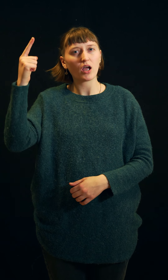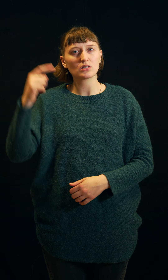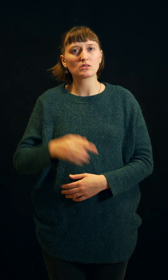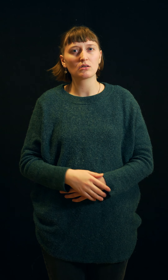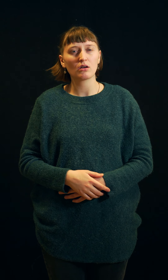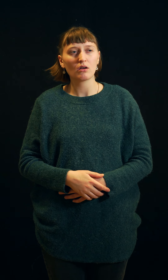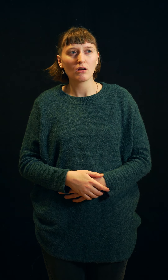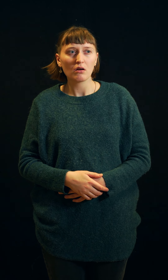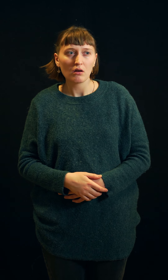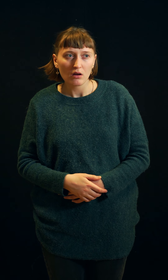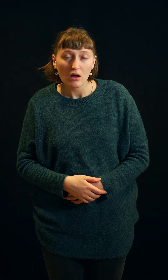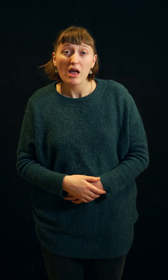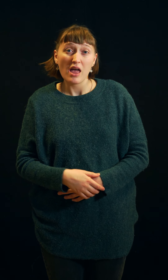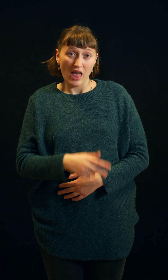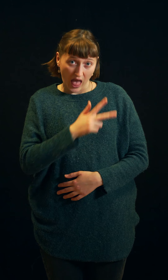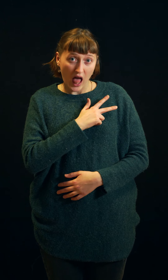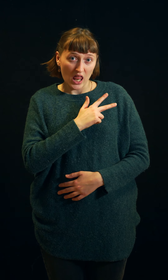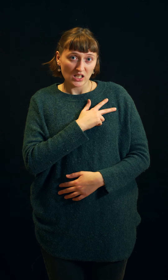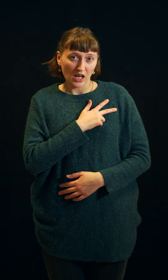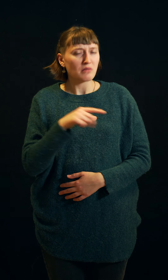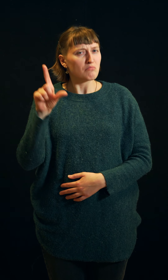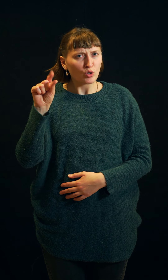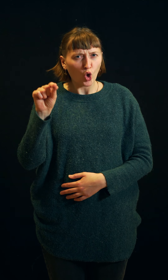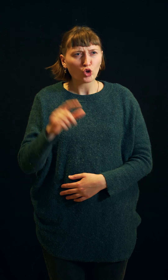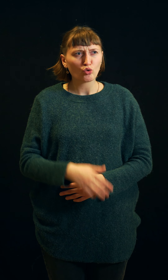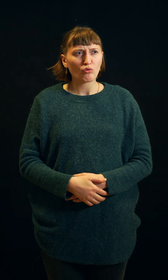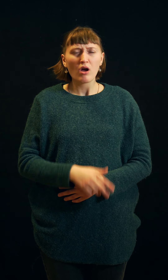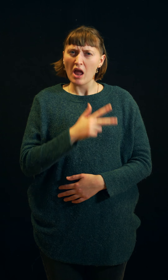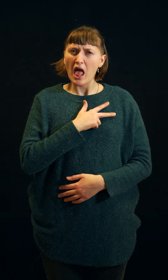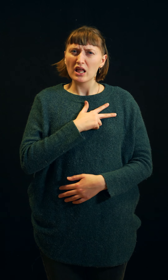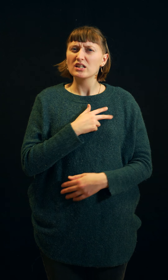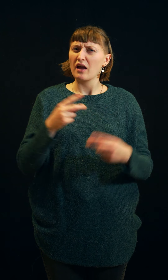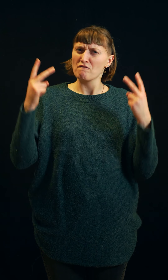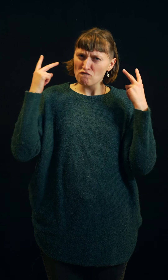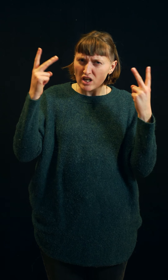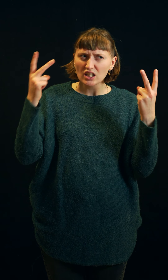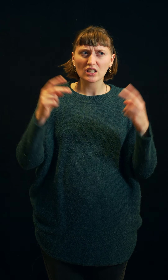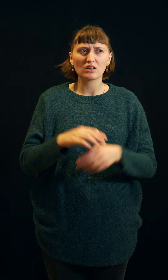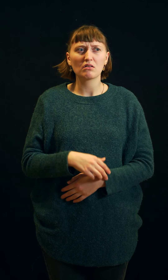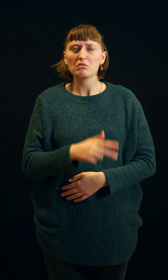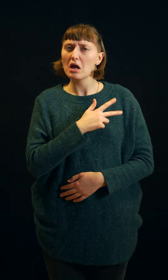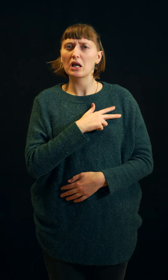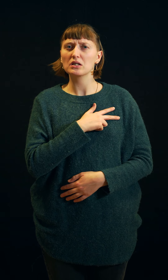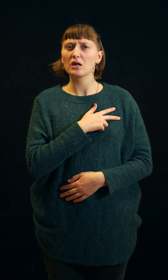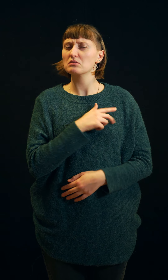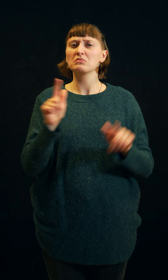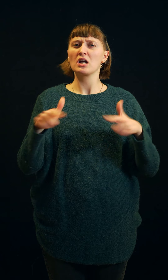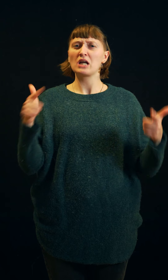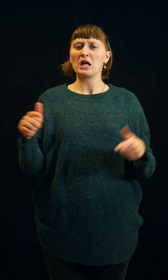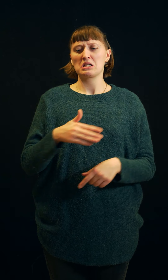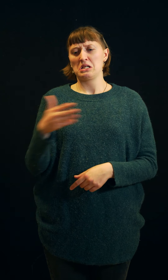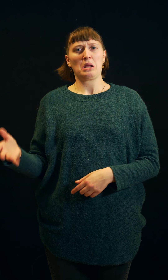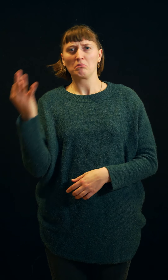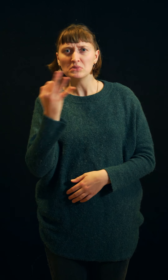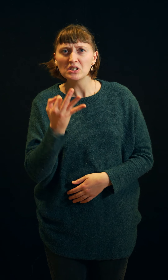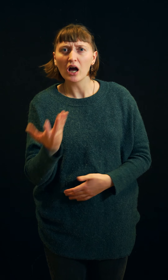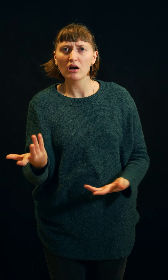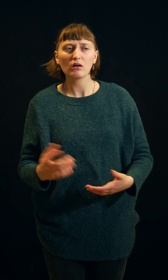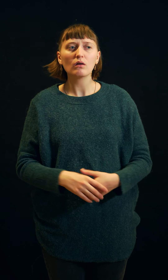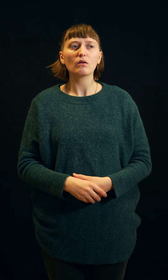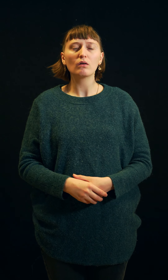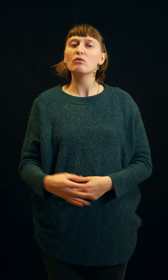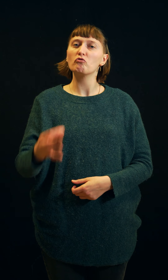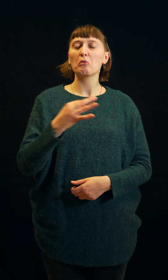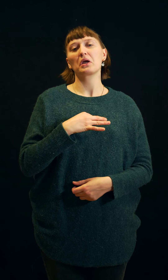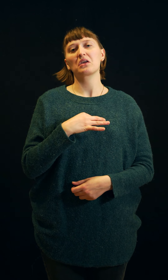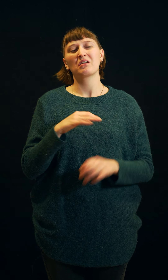Ich weiß jetzt, dass man Ehrlichkeit ganz groß Schreiben muss, [dass Ehrlichkeit wichtig und keine Nebensache ist]